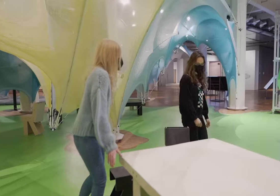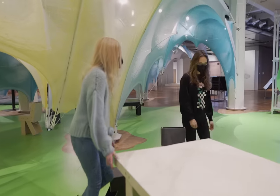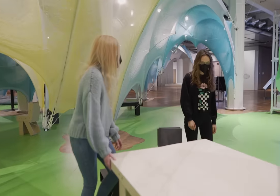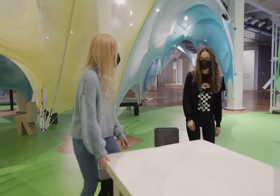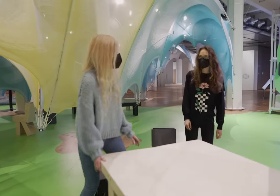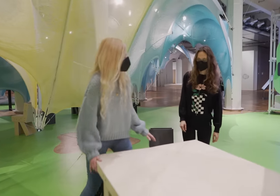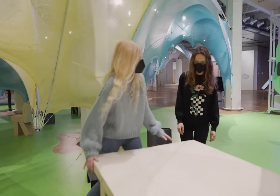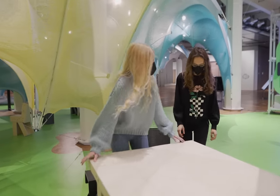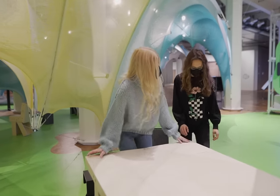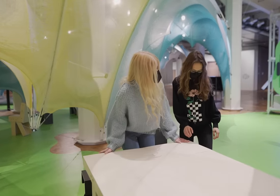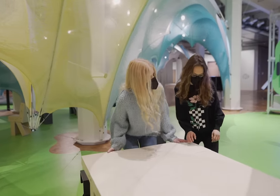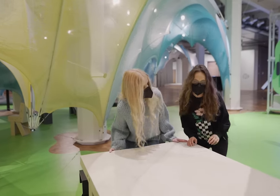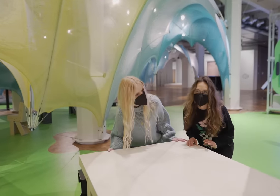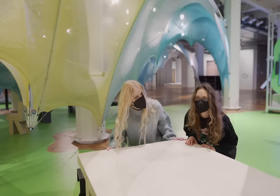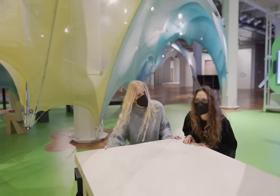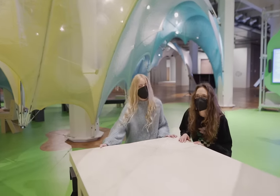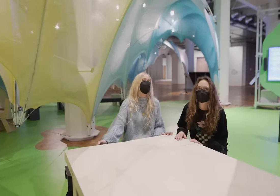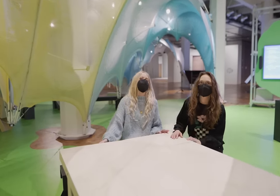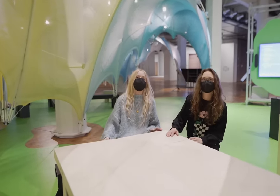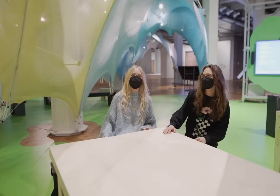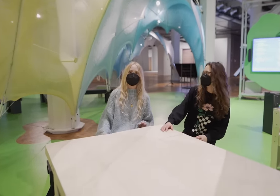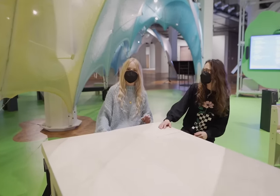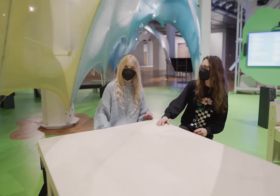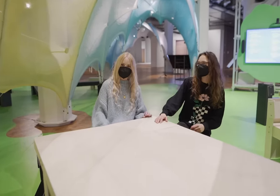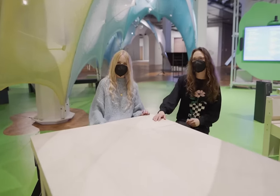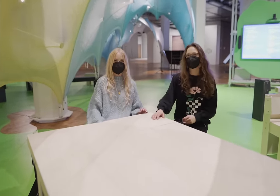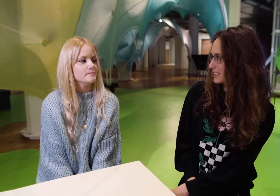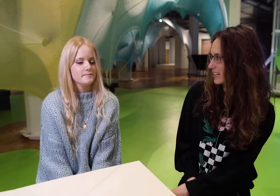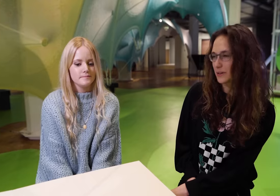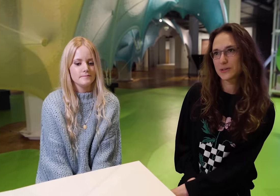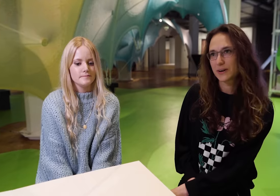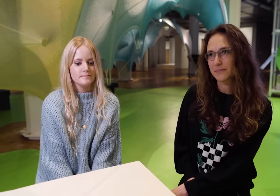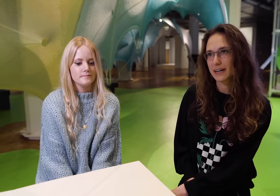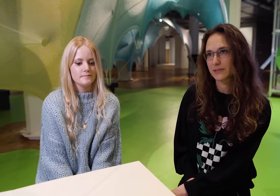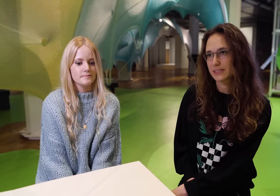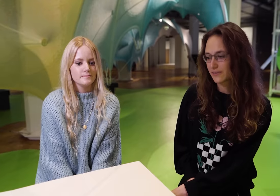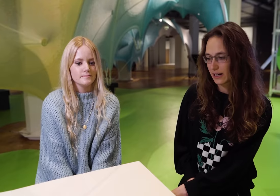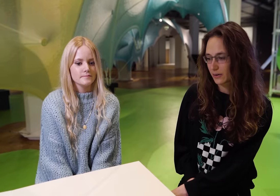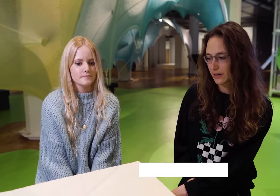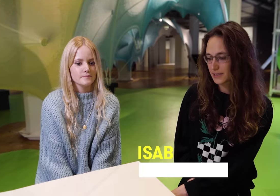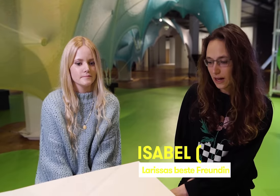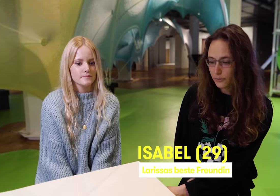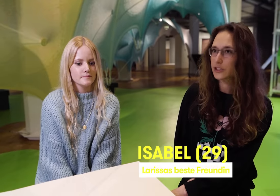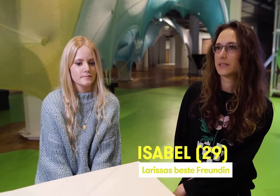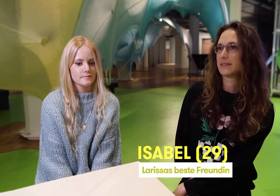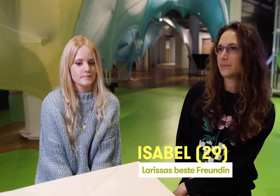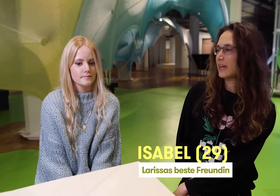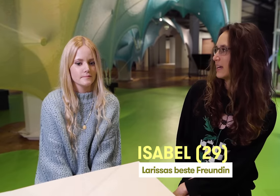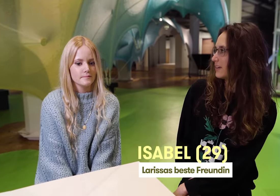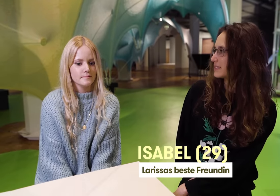(Dynamische Musik) Als die Diagnose rauskam, war ich erst geschockt. Ich hab mir Sorgen gemacht und war bissl aufgeschmissen,